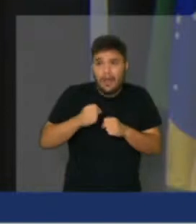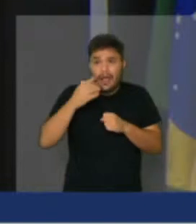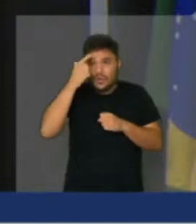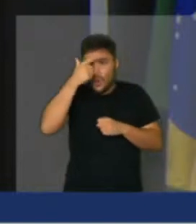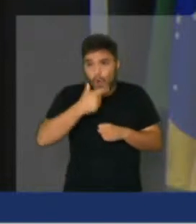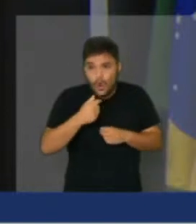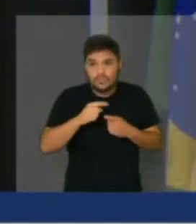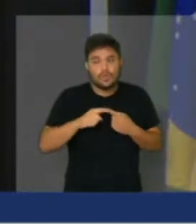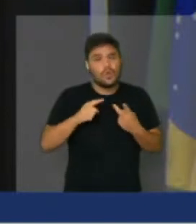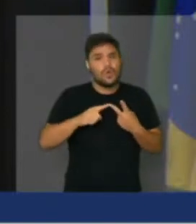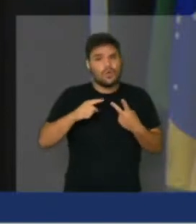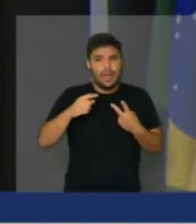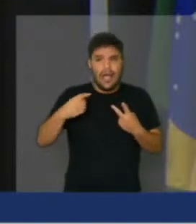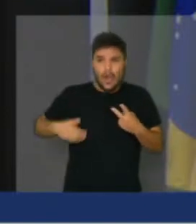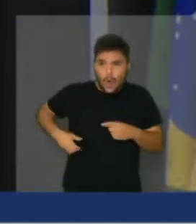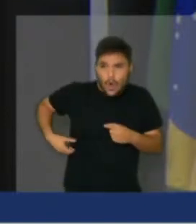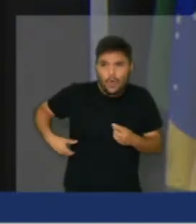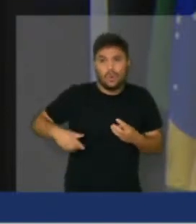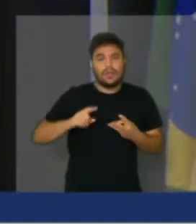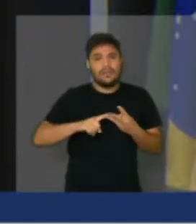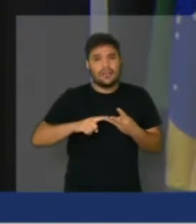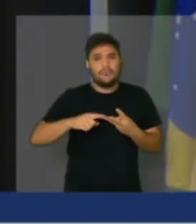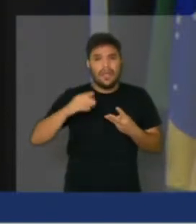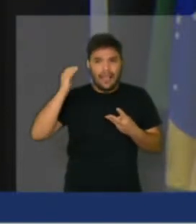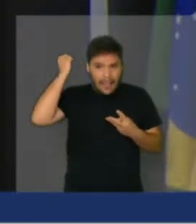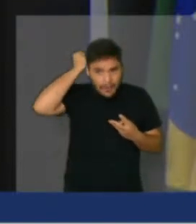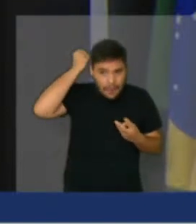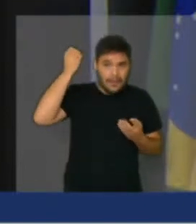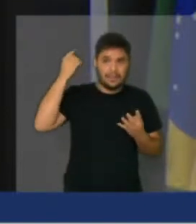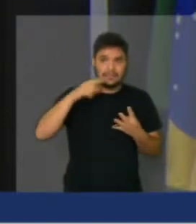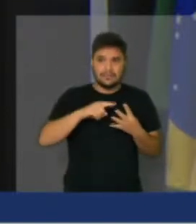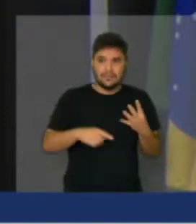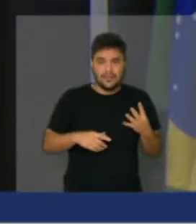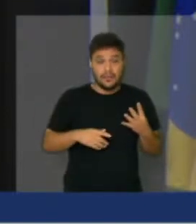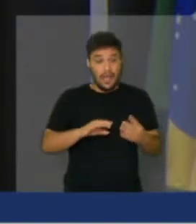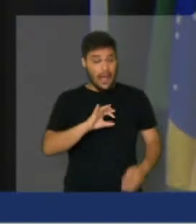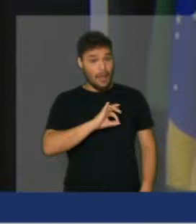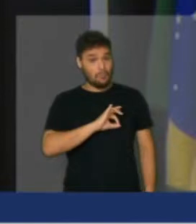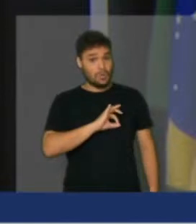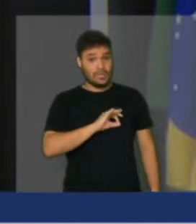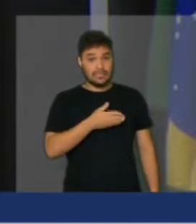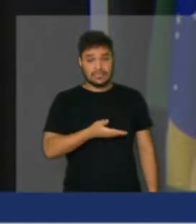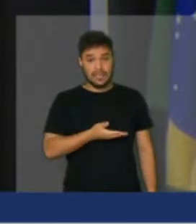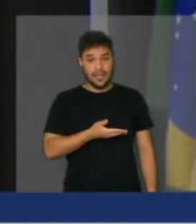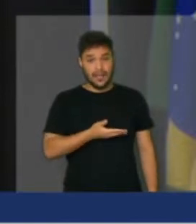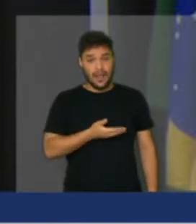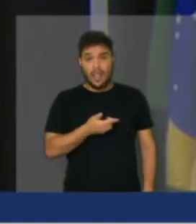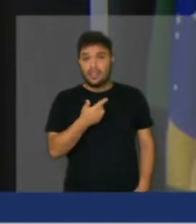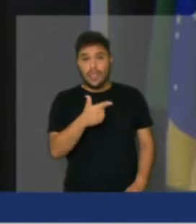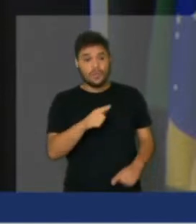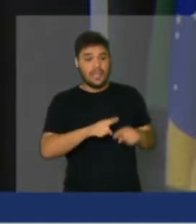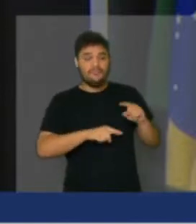MAIS UMA PANCADA NA CABEÇA. A POLÍCIA NÃO TEVE MATERIAL PARA SEGUIR A INVESTIGAÇÃO POR UMA QUESTÃO MUITO SIMPLES, NÓS NÃO TEMOS CÂMERAS DE SEGURANÇA NOS